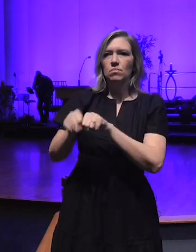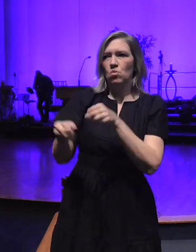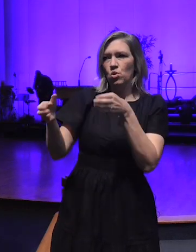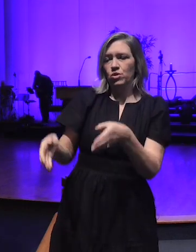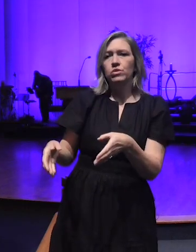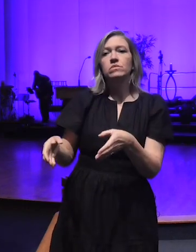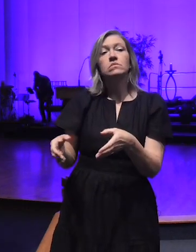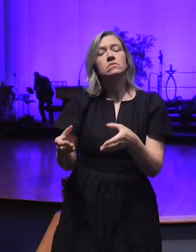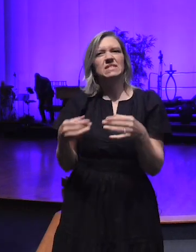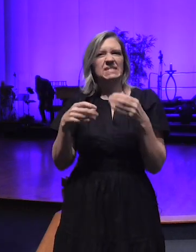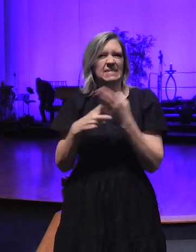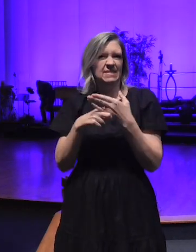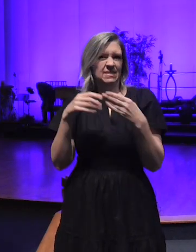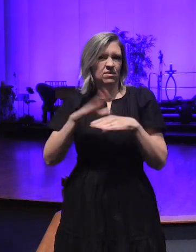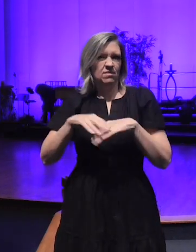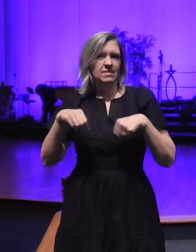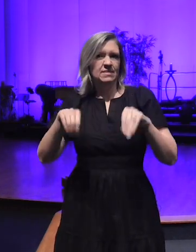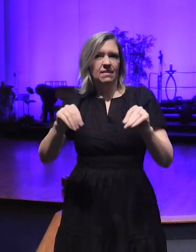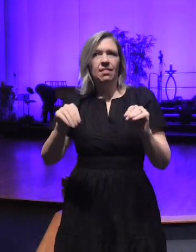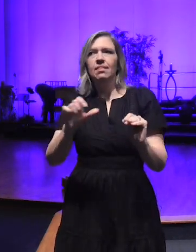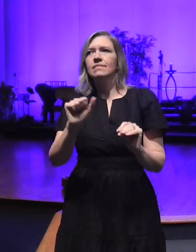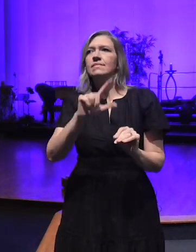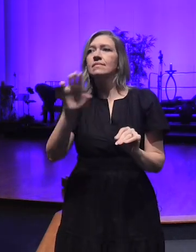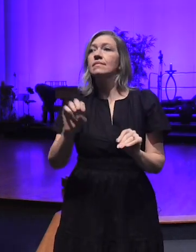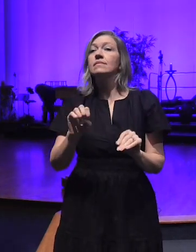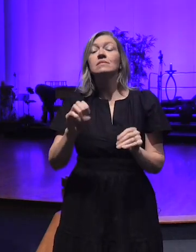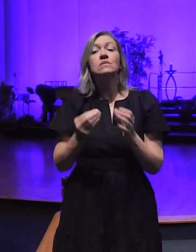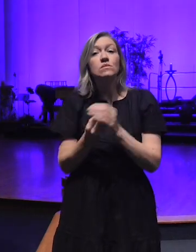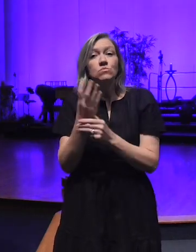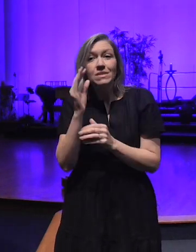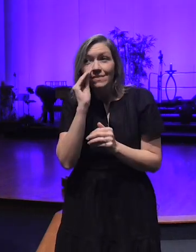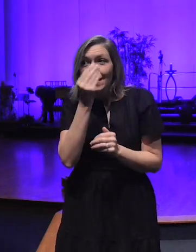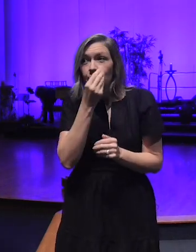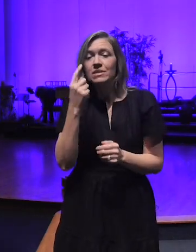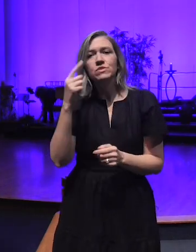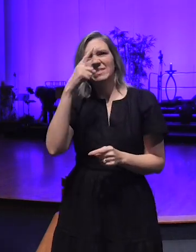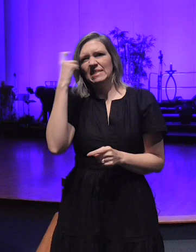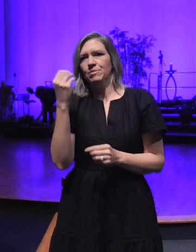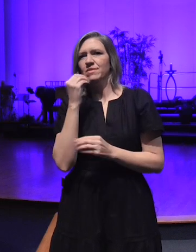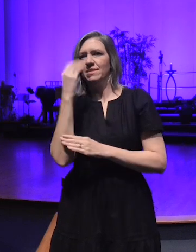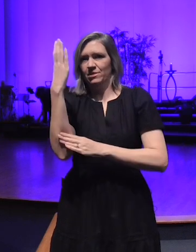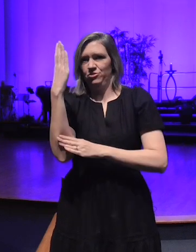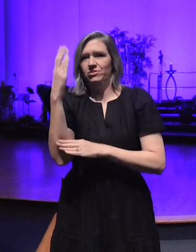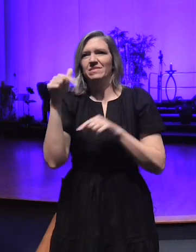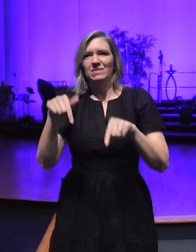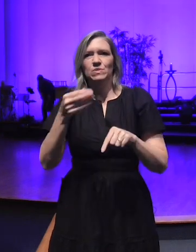los almuerzos de verano son el 6 y 13 de abril. Apoyarán a las escuelas primarias locales de título uno comprando